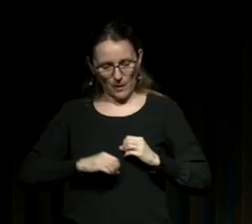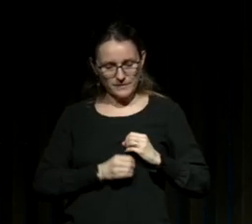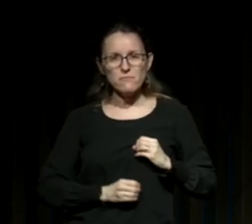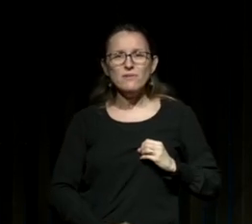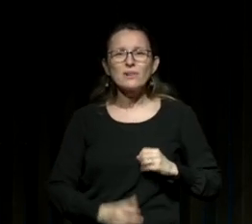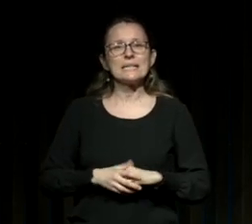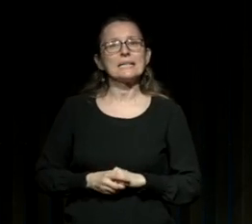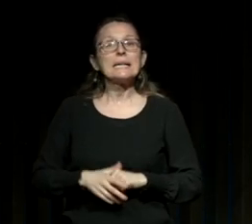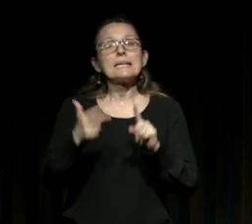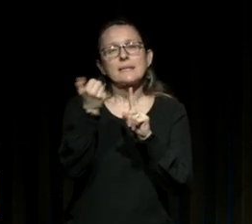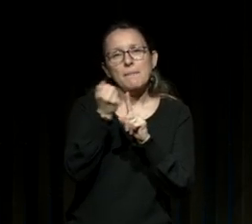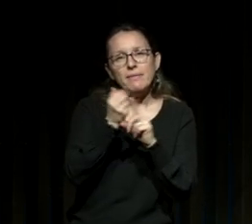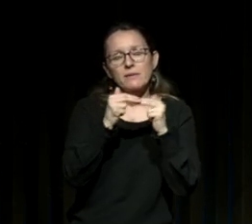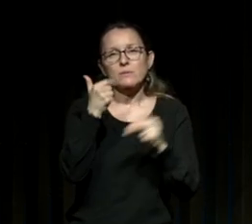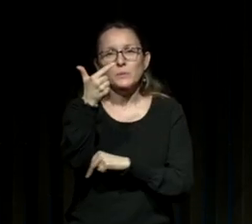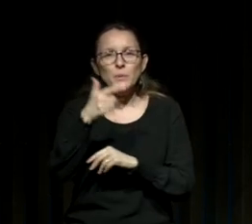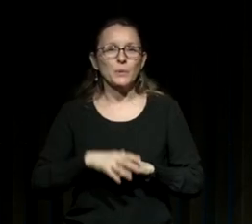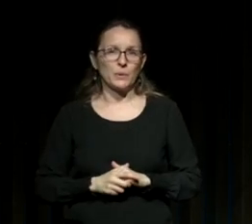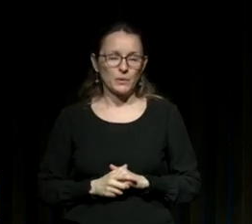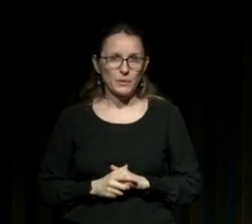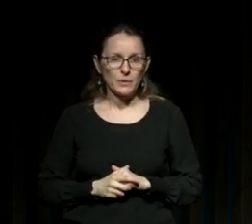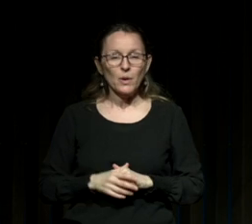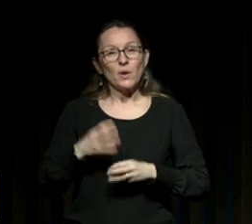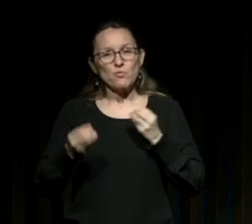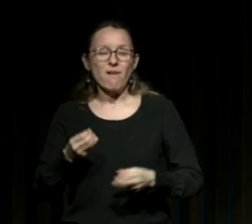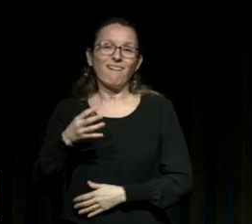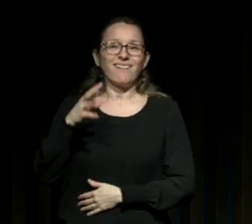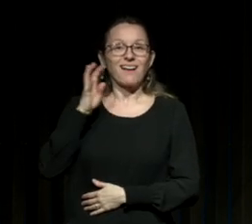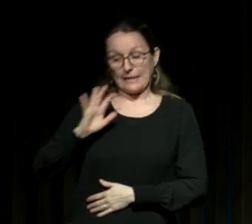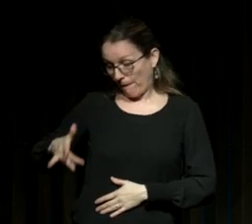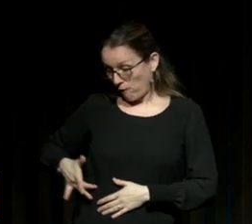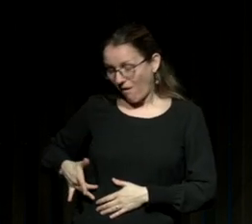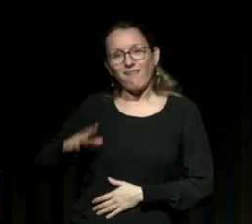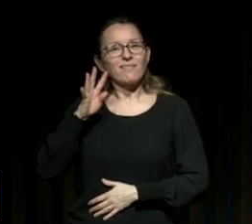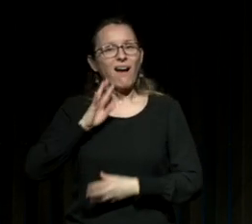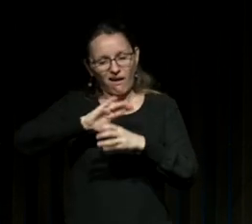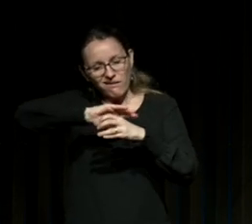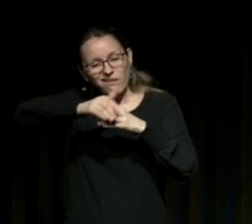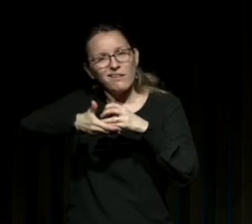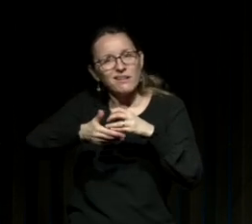type 2 la stéatohépatite et le fait d'avoir du gras au niveau du foie les dyslipidémie c'est le